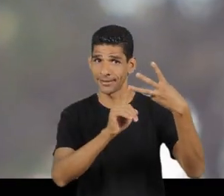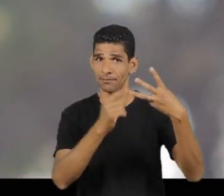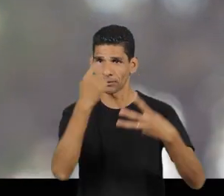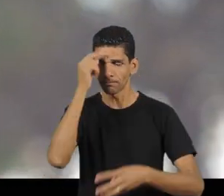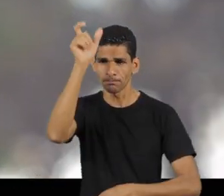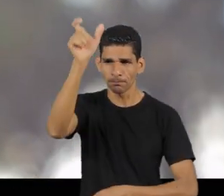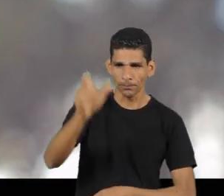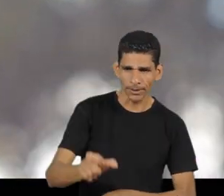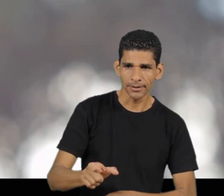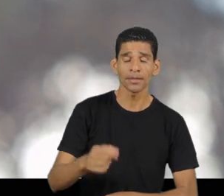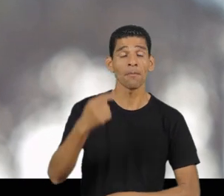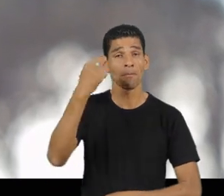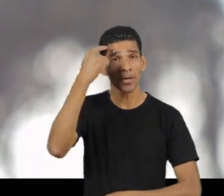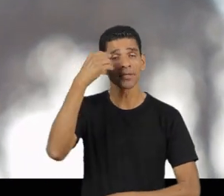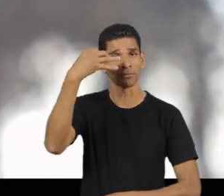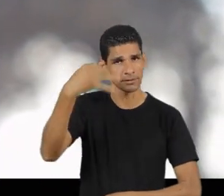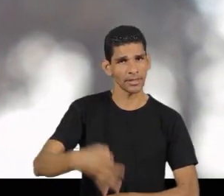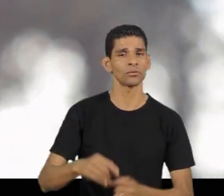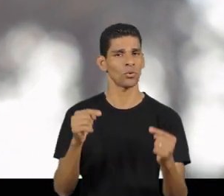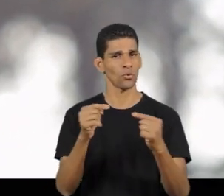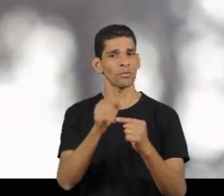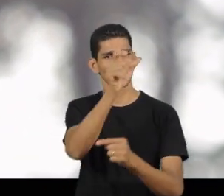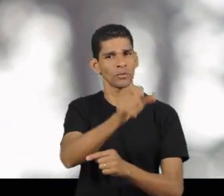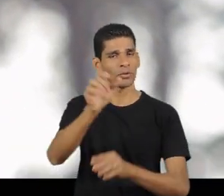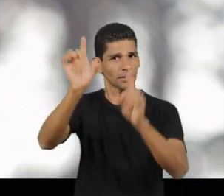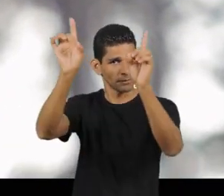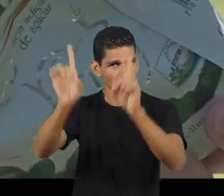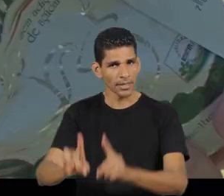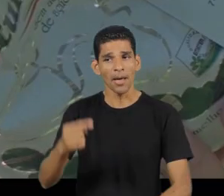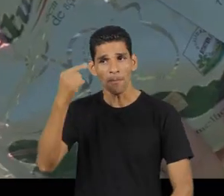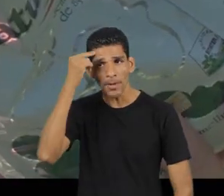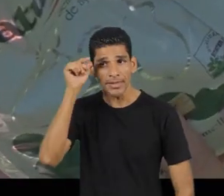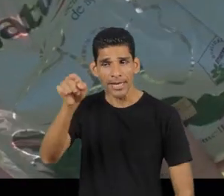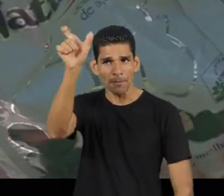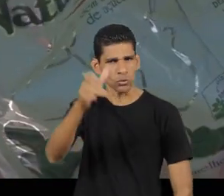nível que nós entendemos como adequado, que é não